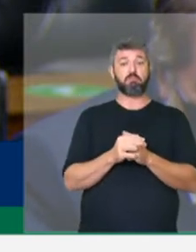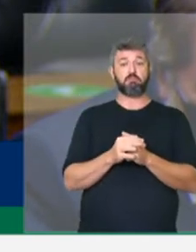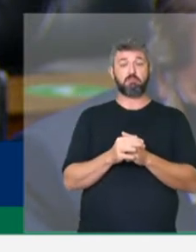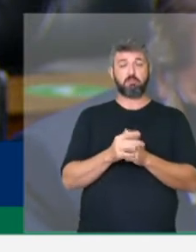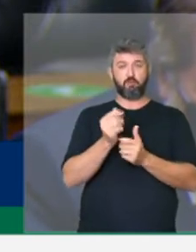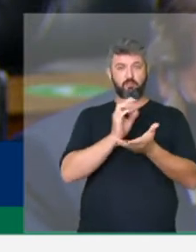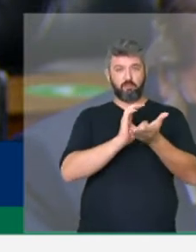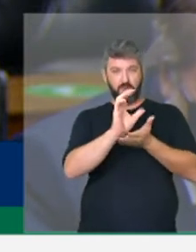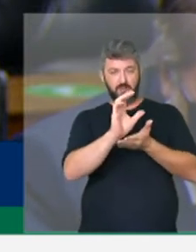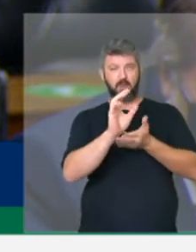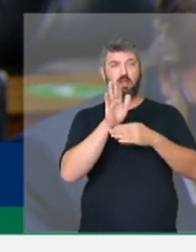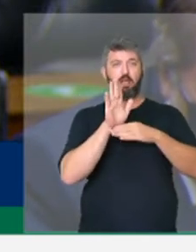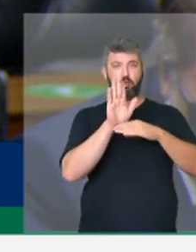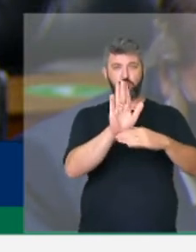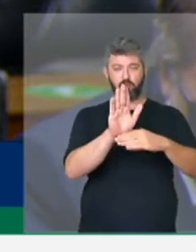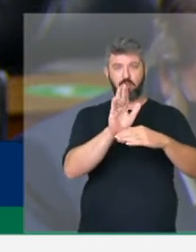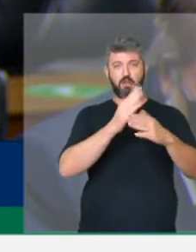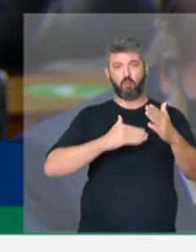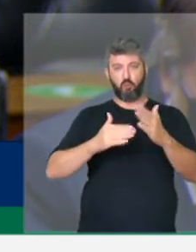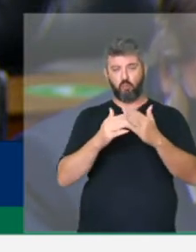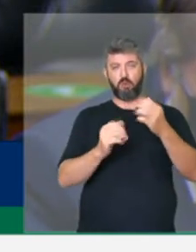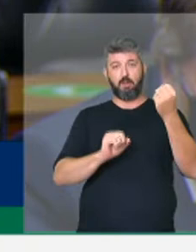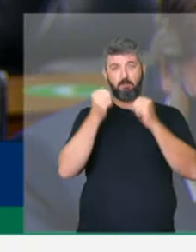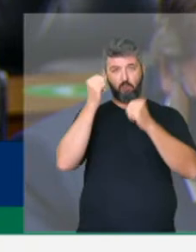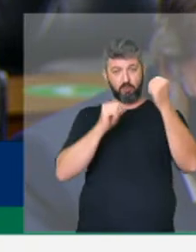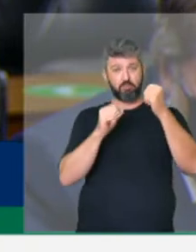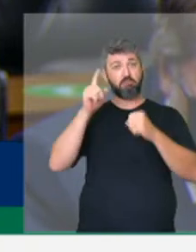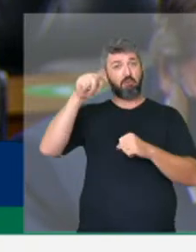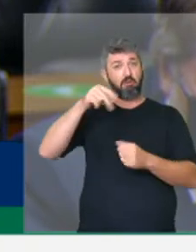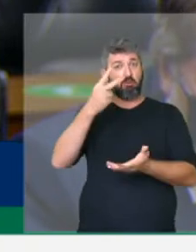SEI DE QUE CABEÇA SAIU É EXATAMENTE PARA ESVAZIAR ESSES FUNDOS. ENTÃO A PROPOSTA